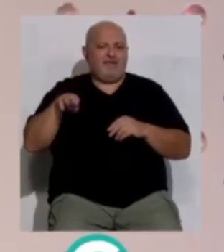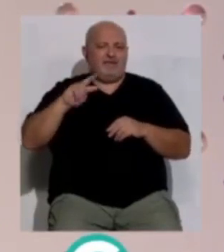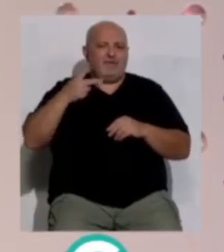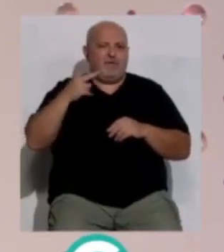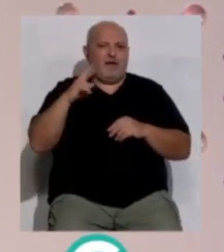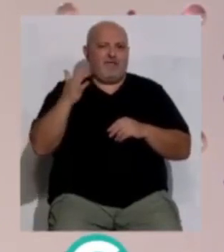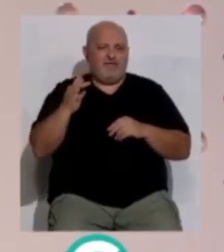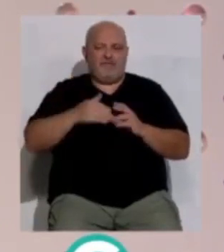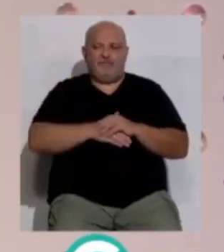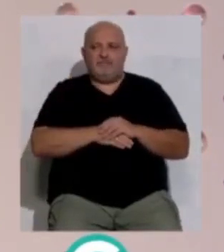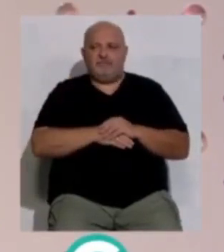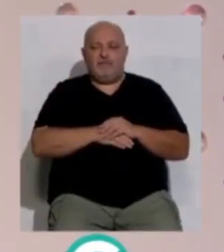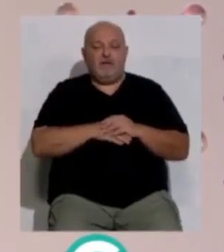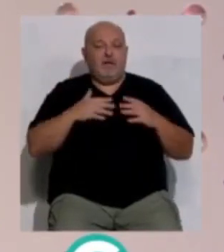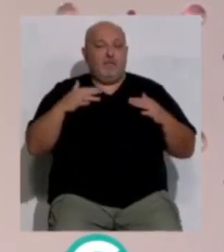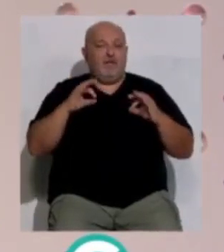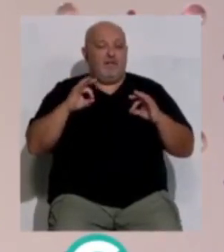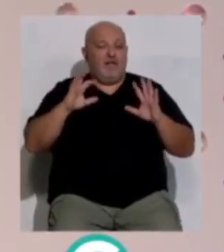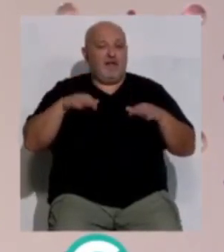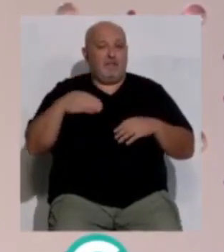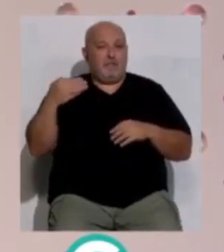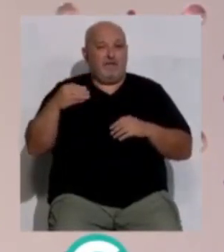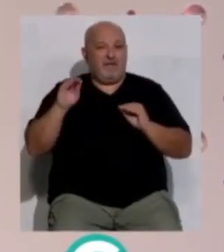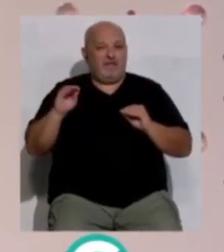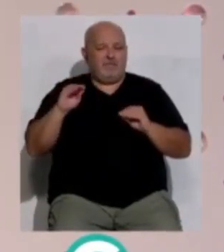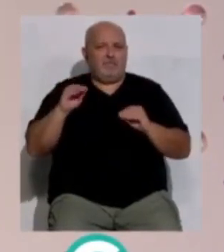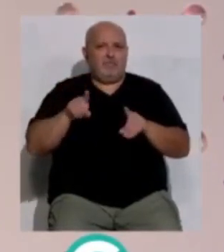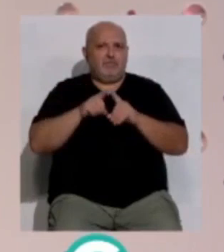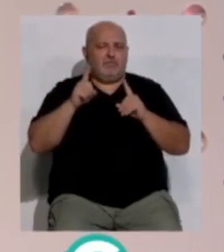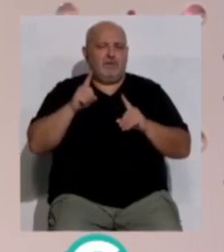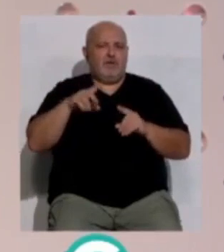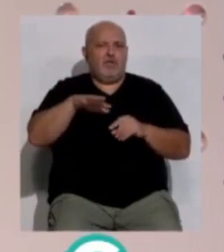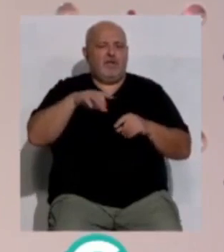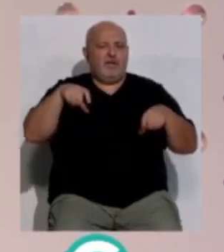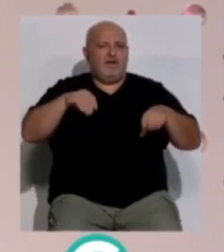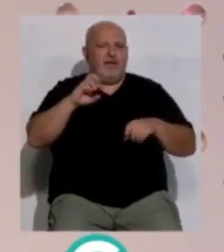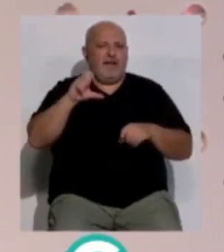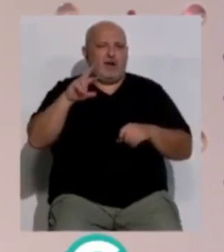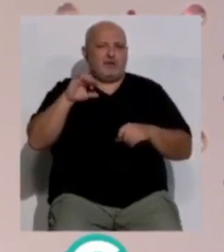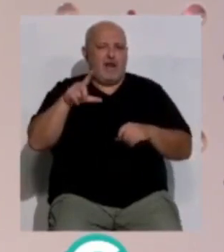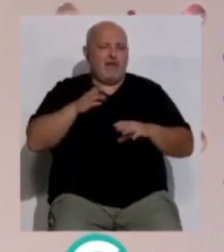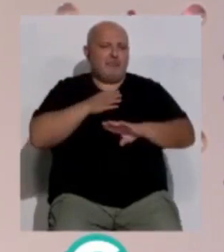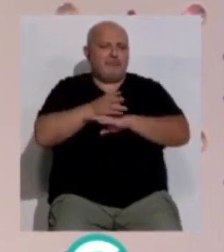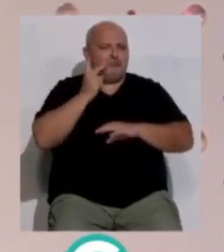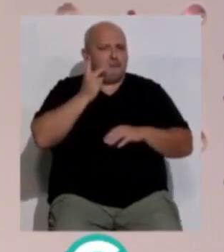red y los partidos del Cádiz mirandilla acá en el rosal prácticamente he tenido la posibilidad de